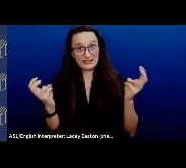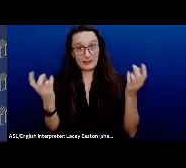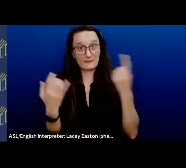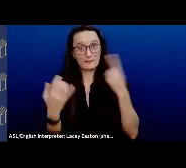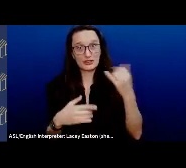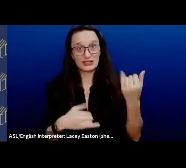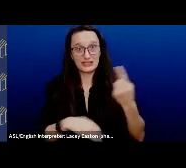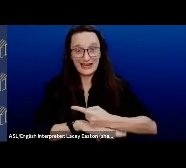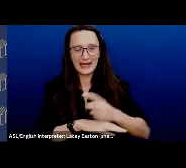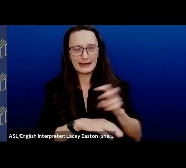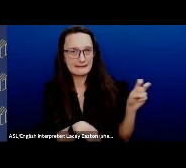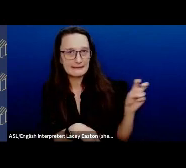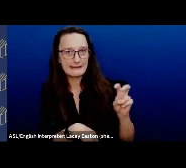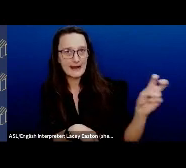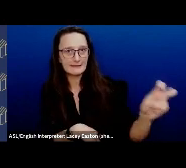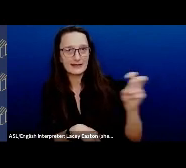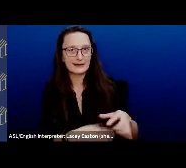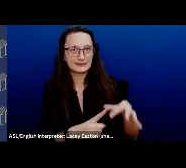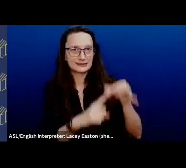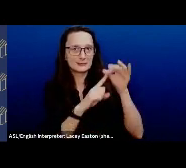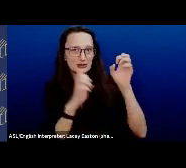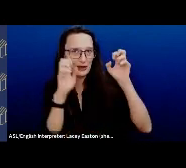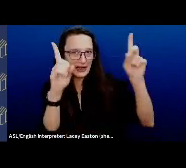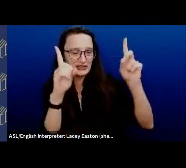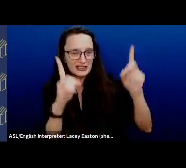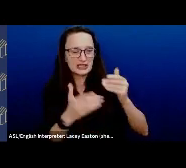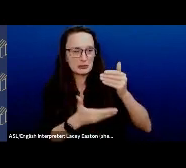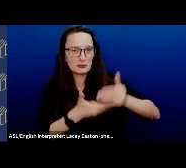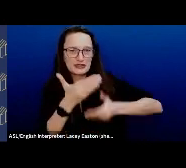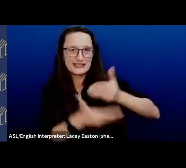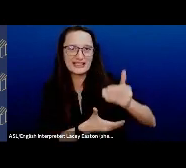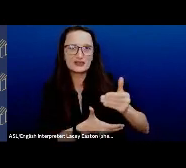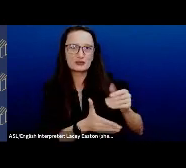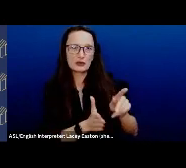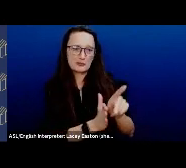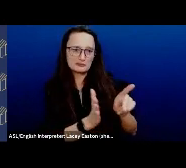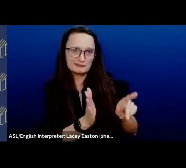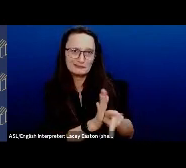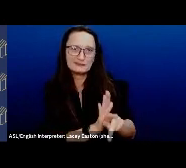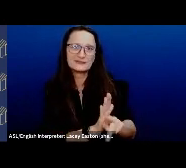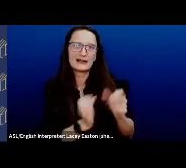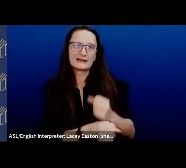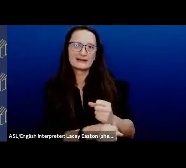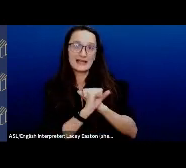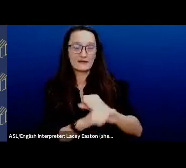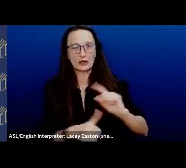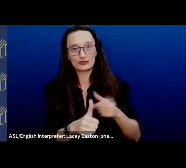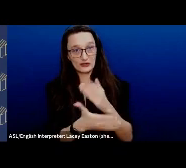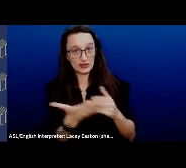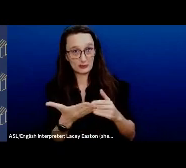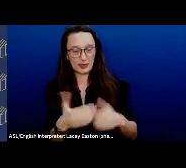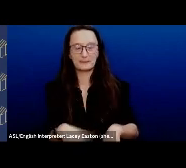garantías procesales de la educación especial primera parte, esta última serie de dos partes se presenta en